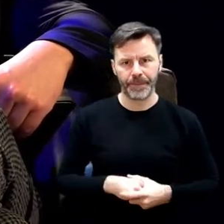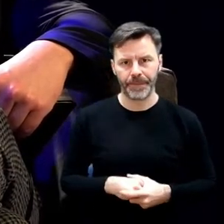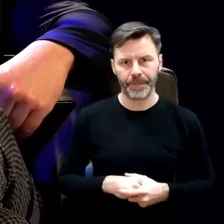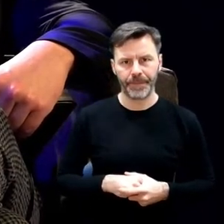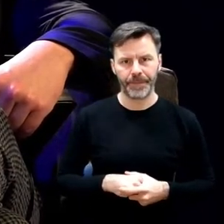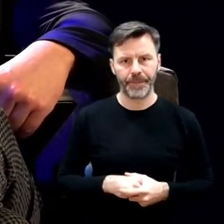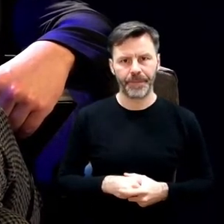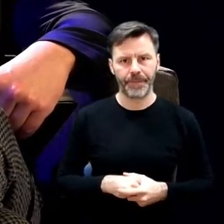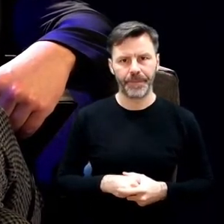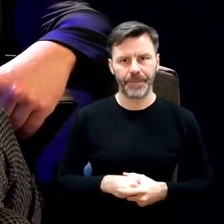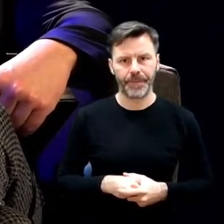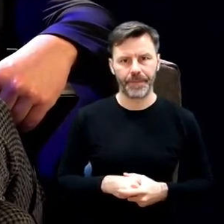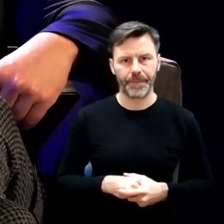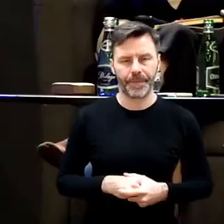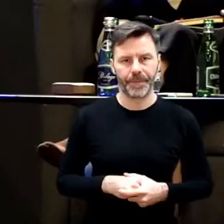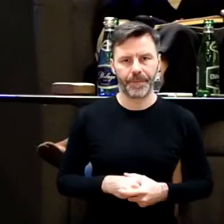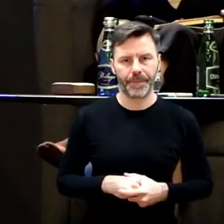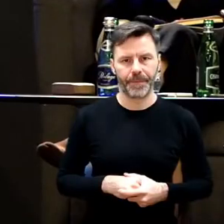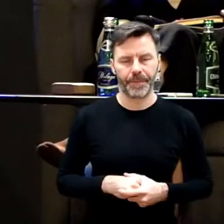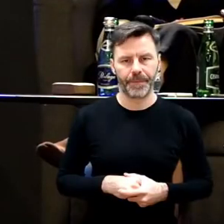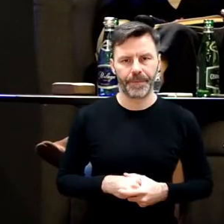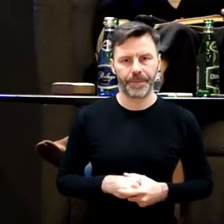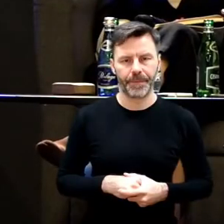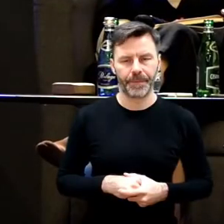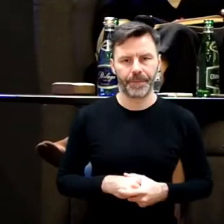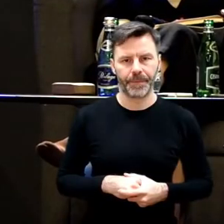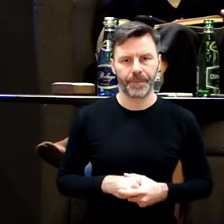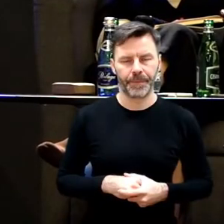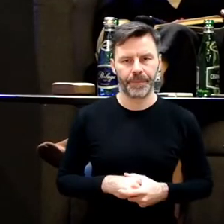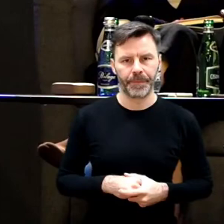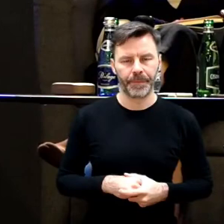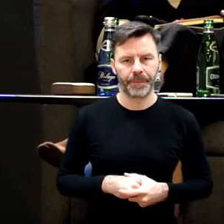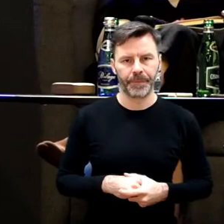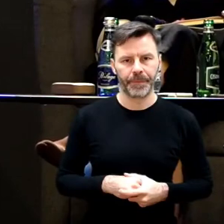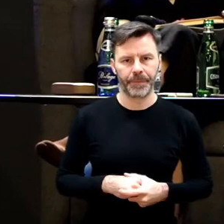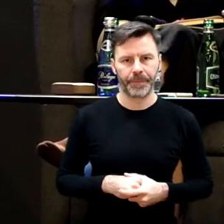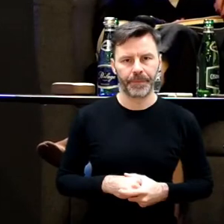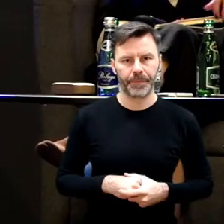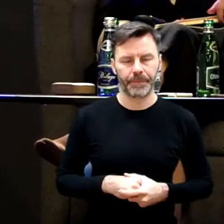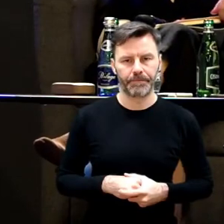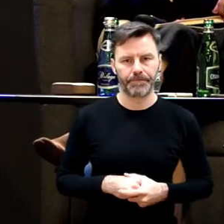chcemy uniknąć takiego procedowania procesów budowlanych,